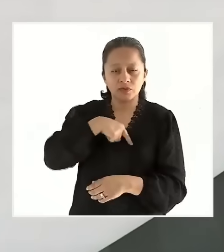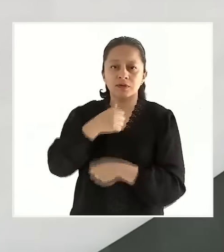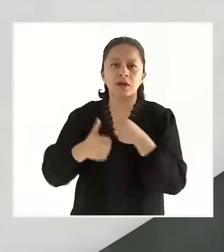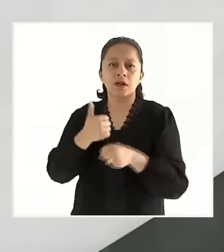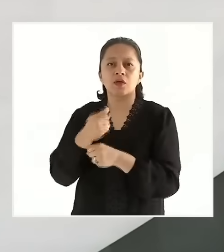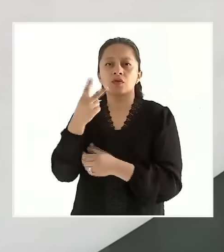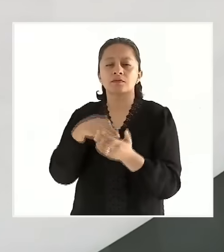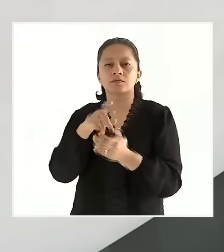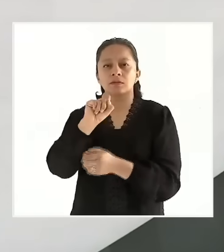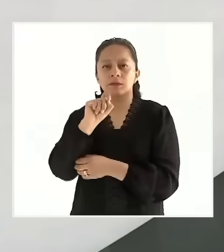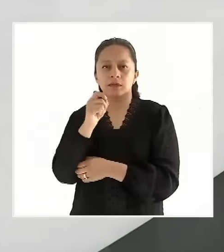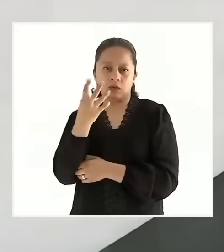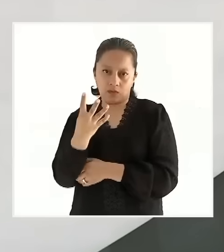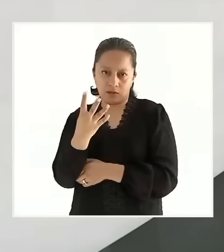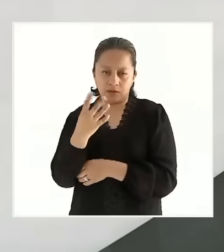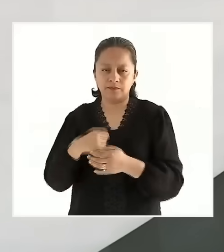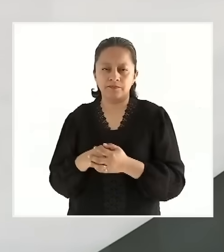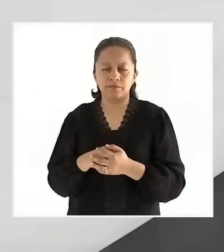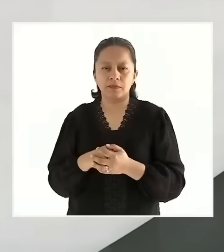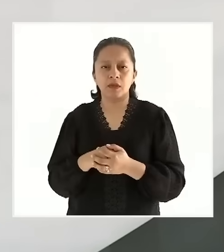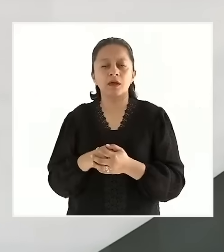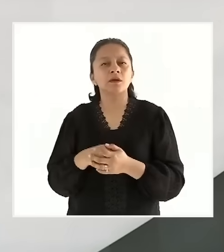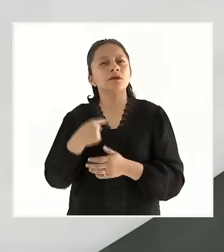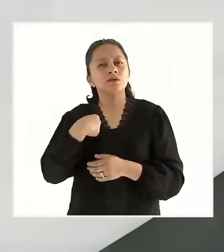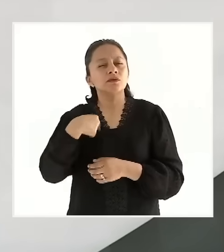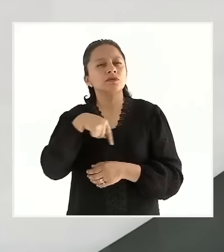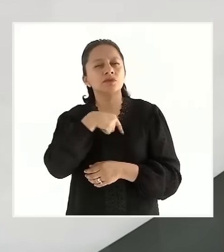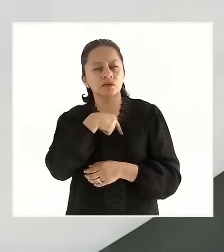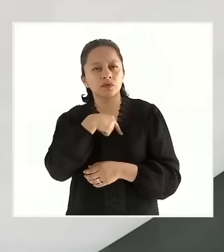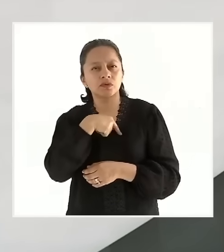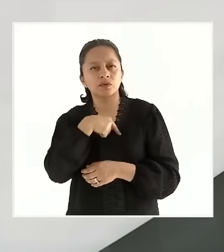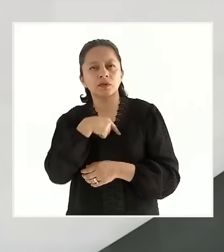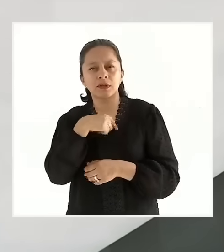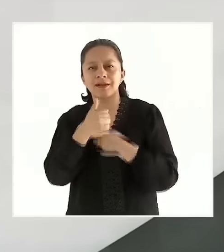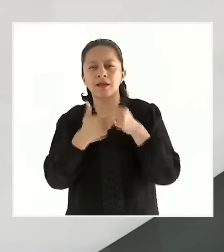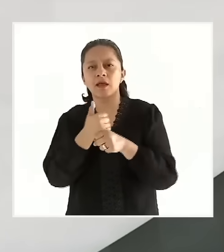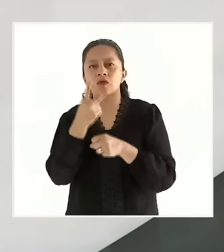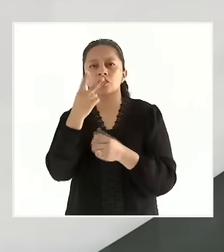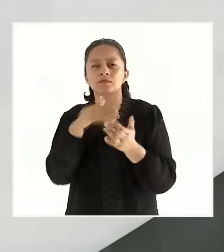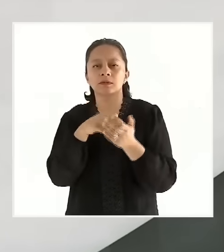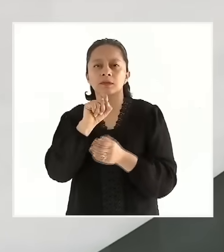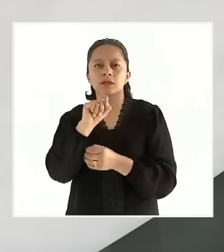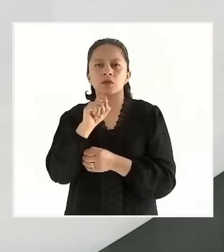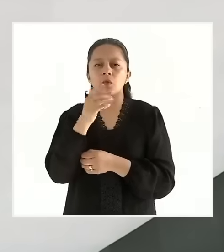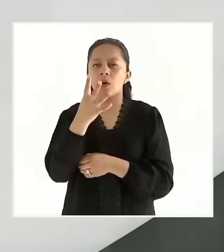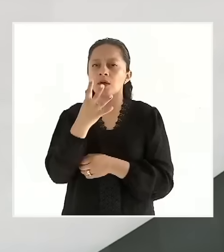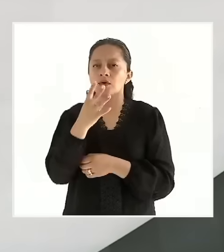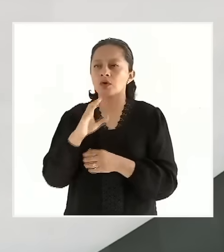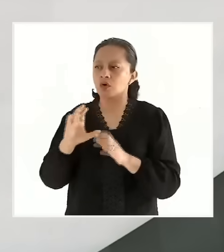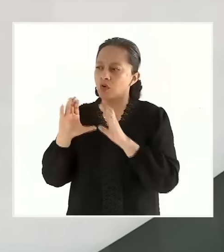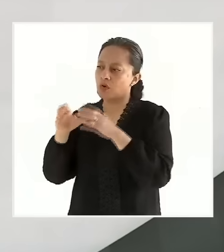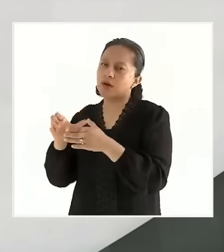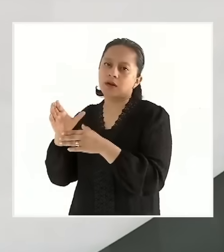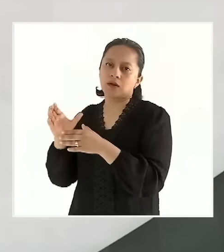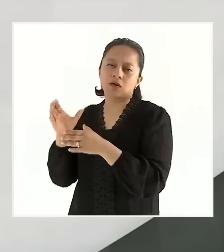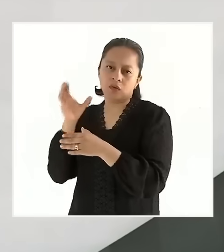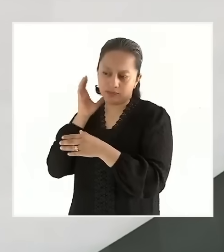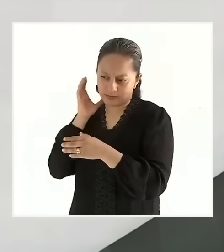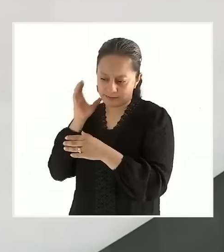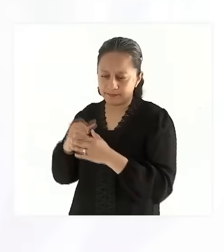Hubo algo especial que hicimos en el 2024 con el Congreso. Fíjense, el licenciado López Obrador,